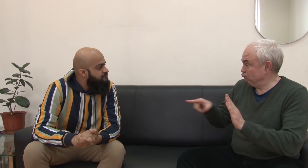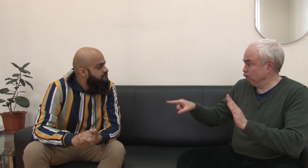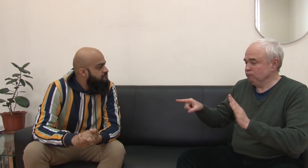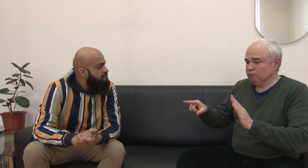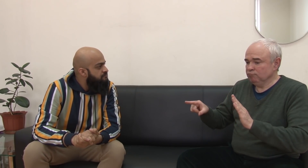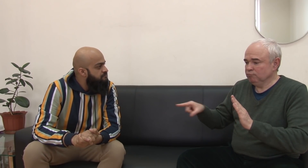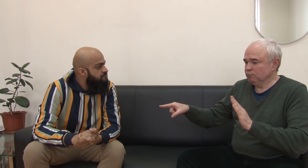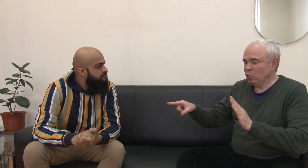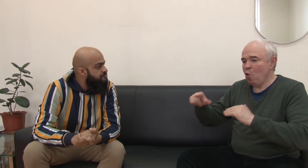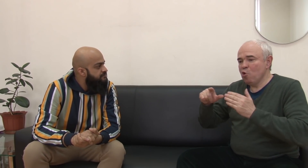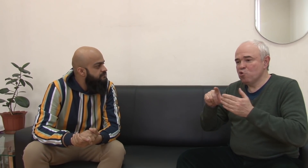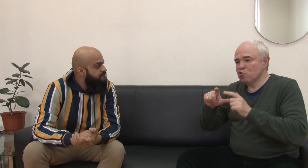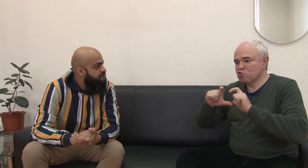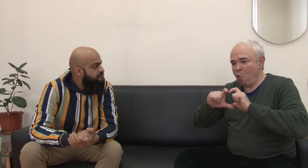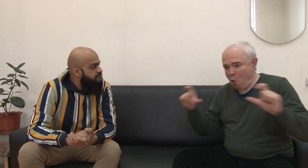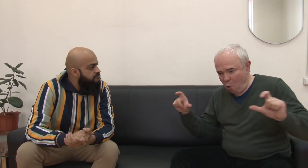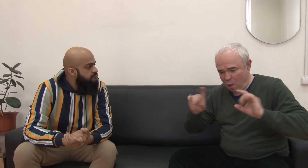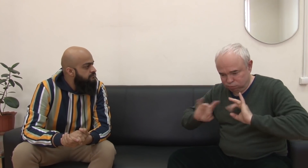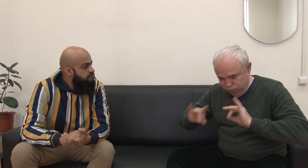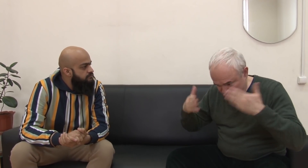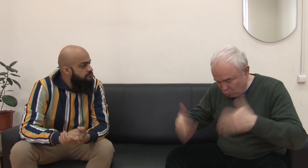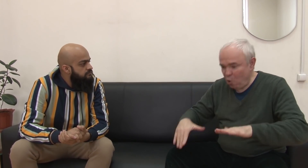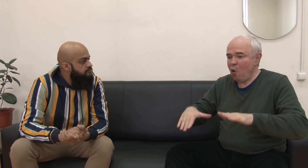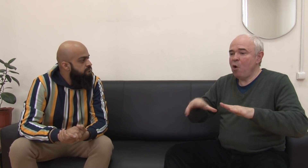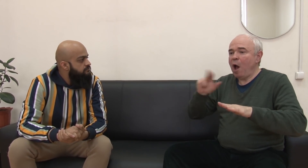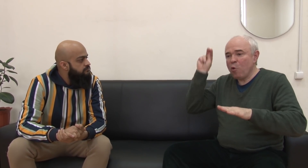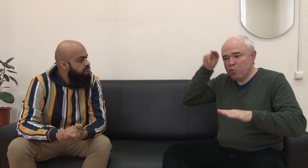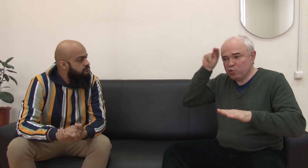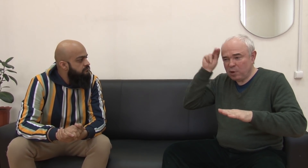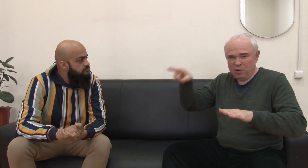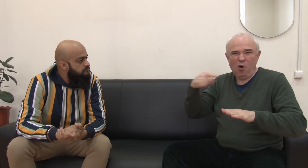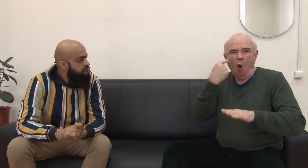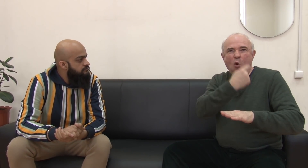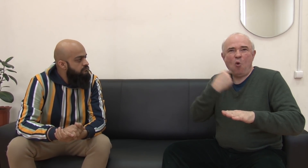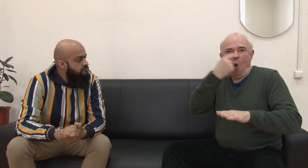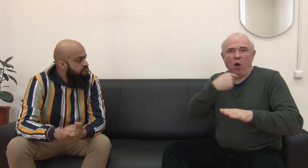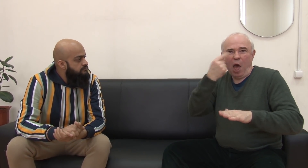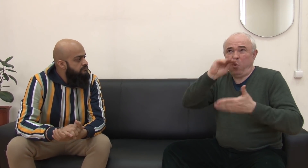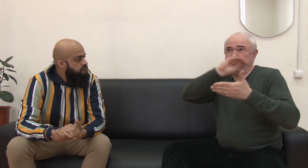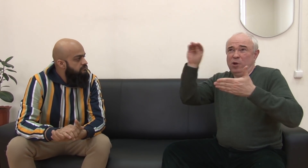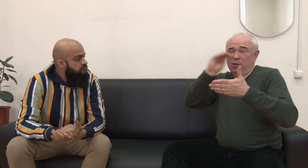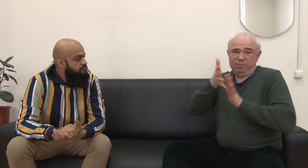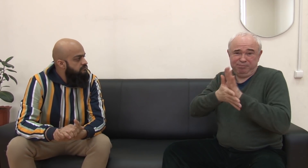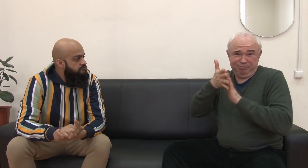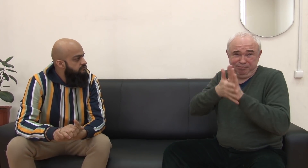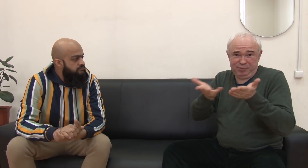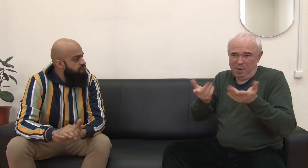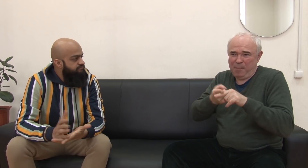Вы рассказали, как учились в школе. Там был устный метод обучения, он не воспринимал информацию полноценно.